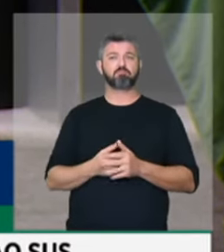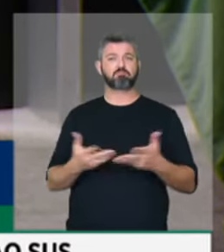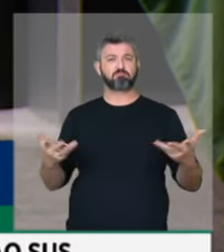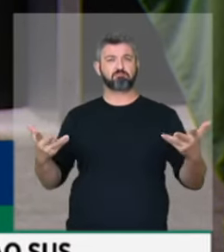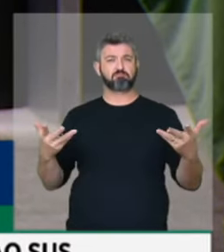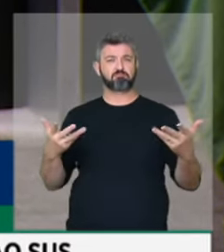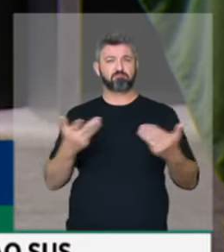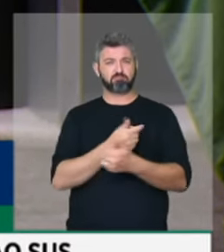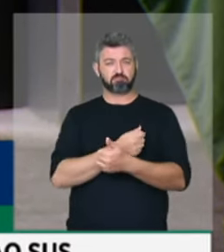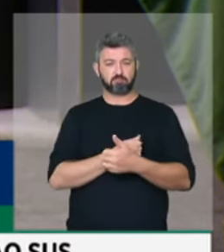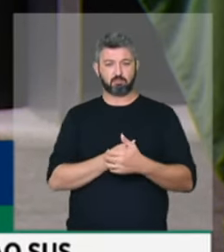CASA. FOI PRESIDENTE DA AGÊNCIA NACIONAL DE PETRÓLEO